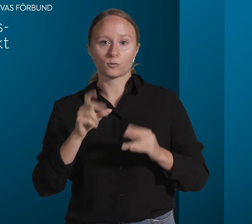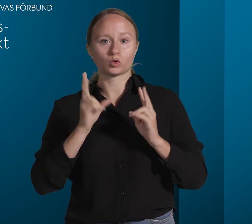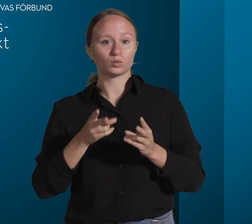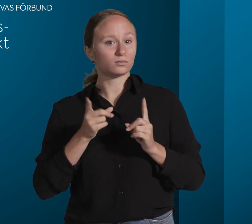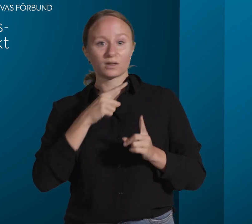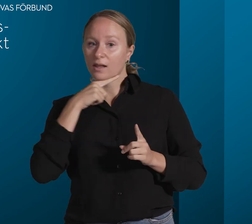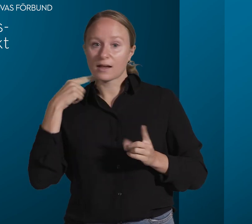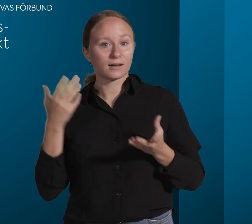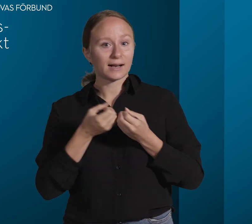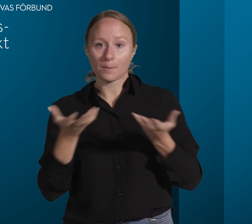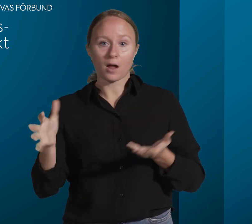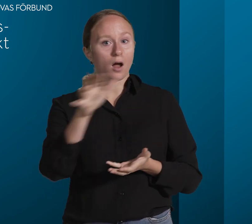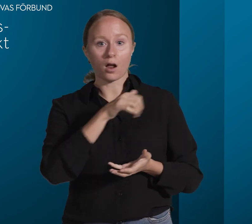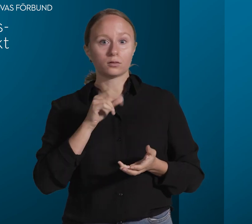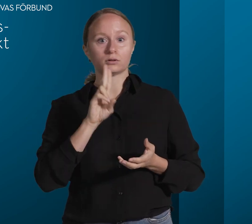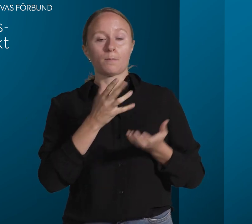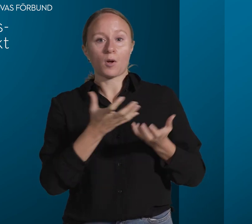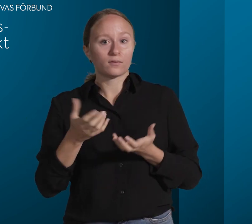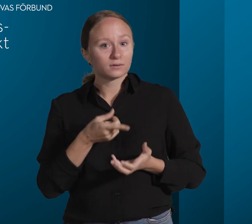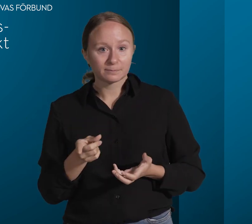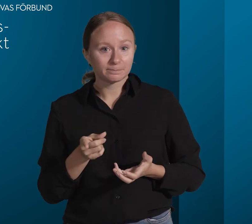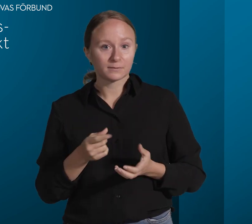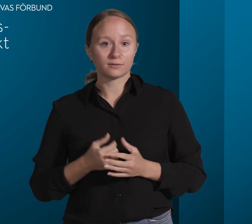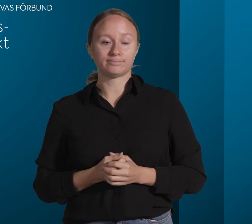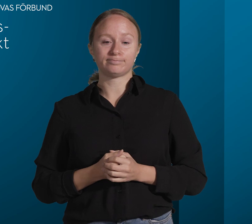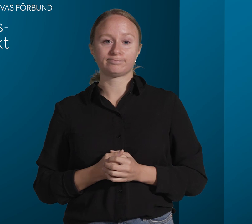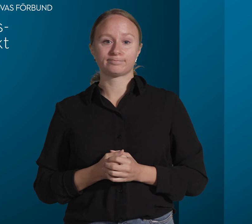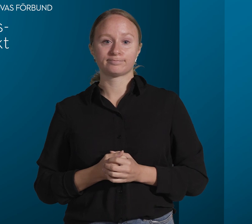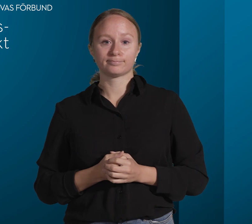de behov funktionsnedsättningen orsakar, och de räcker inte till - för alla som behöver dem.